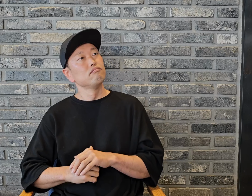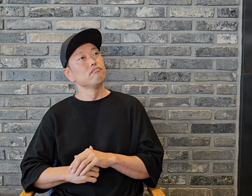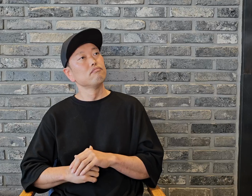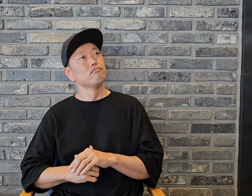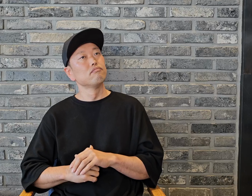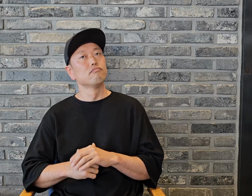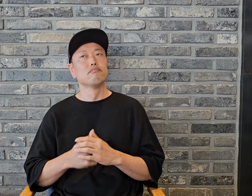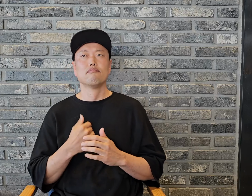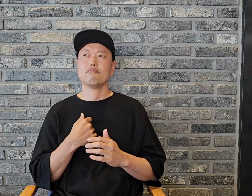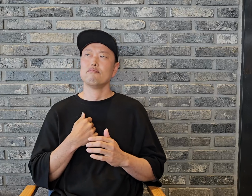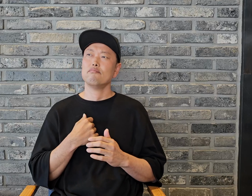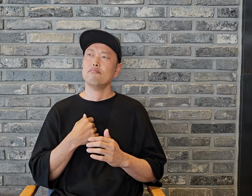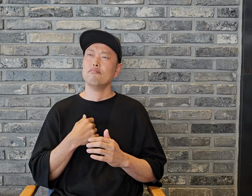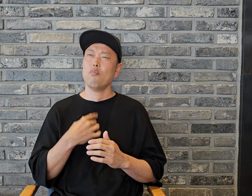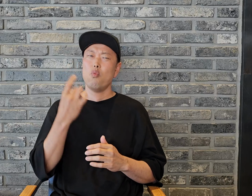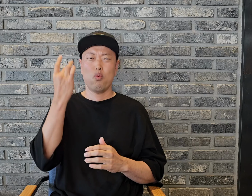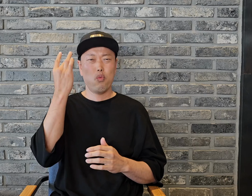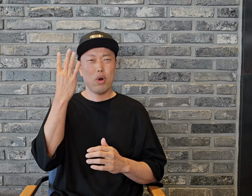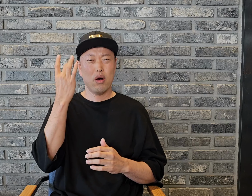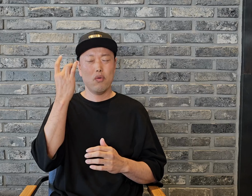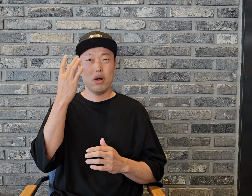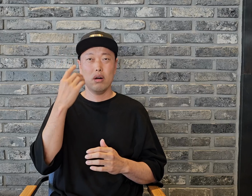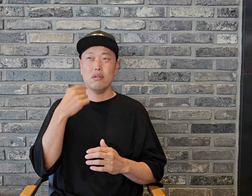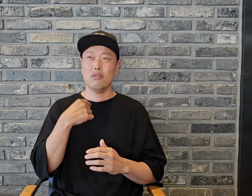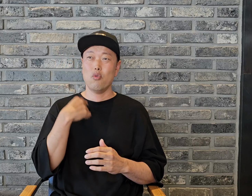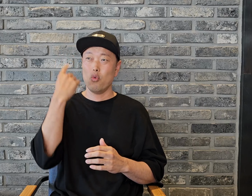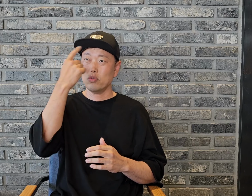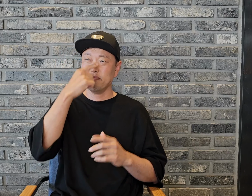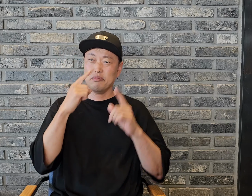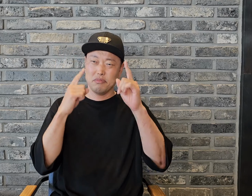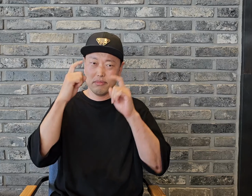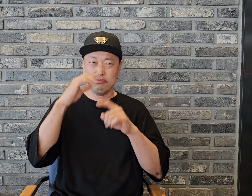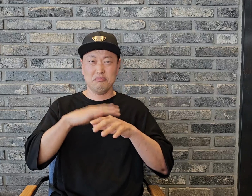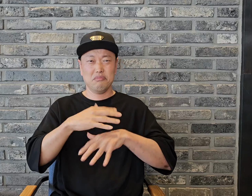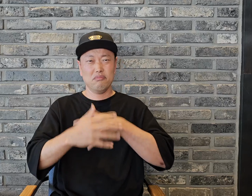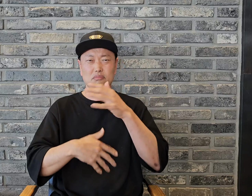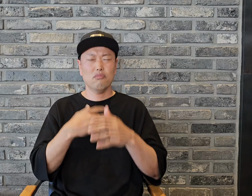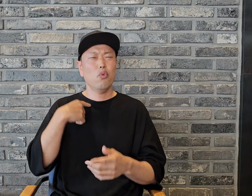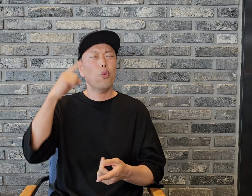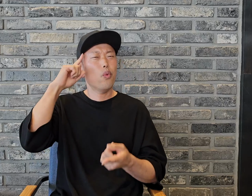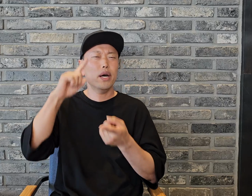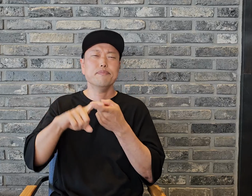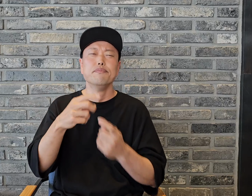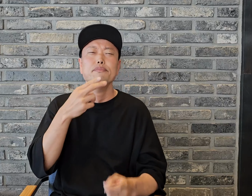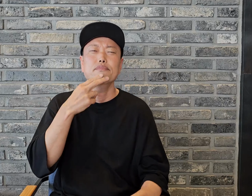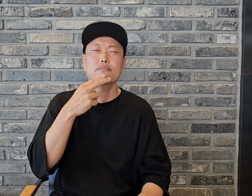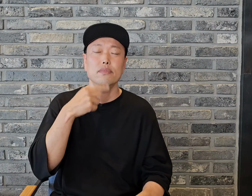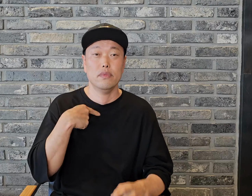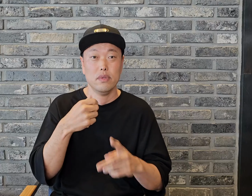언제부터더라,,, 원래는 표정이나 표현 방법에 관심 없었어요